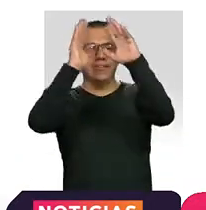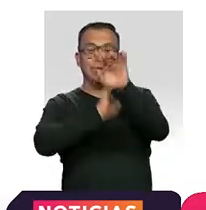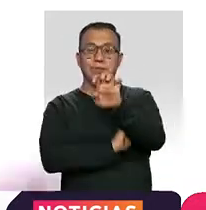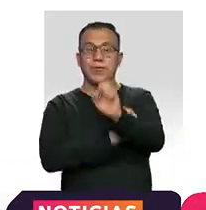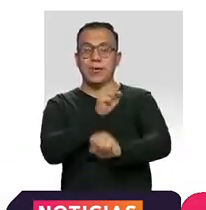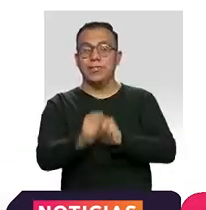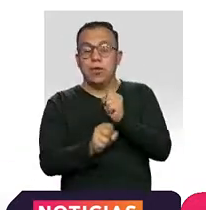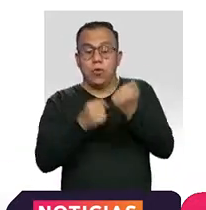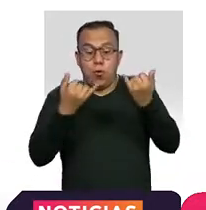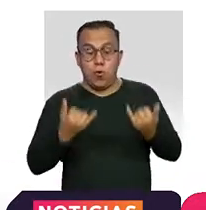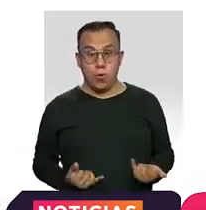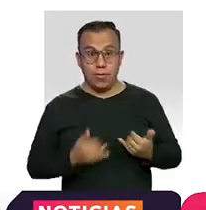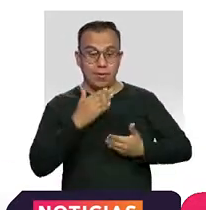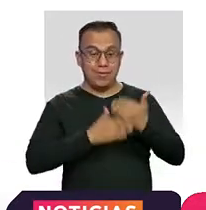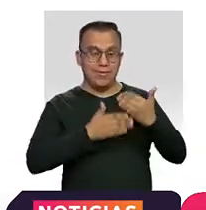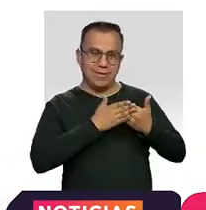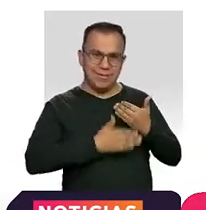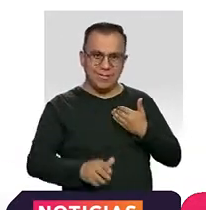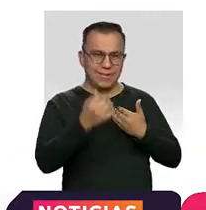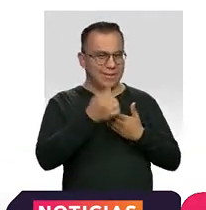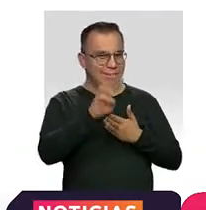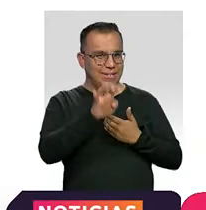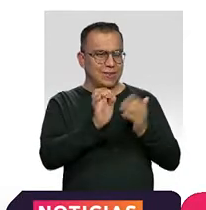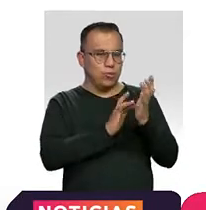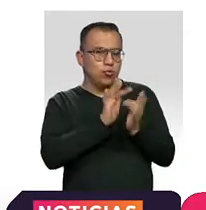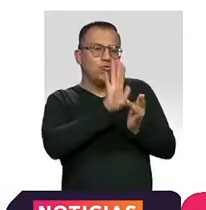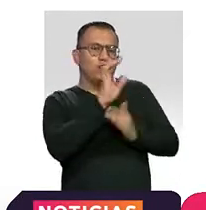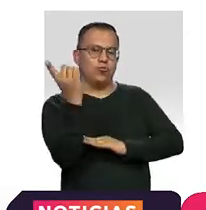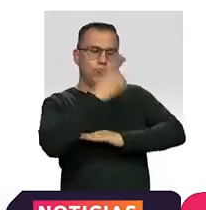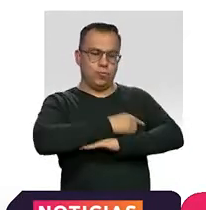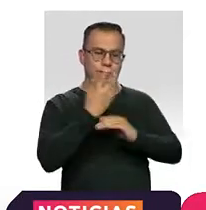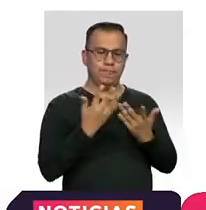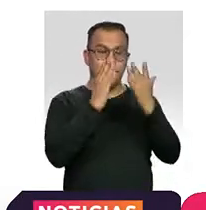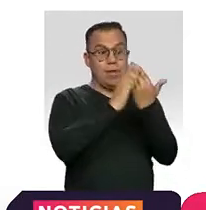COLOR, LA IRONíA, LOS INVITAMOS